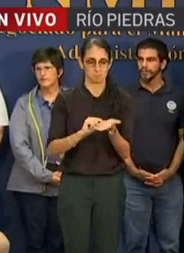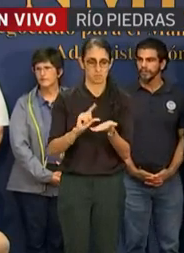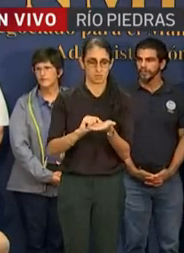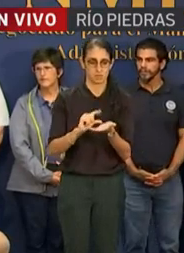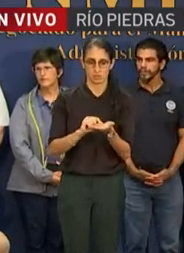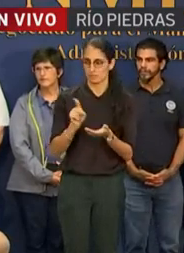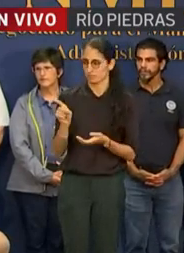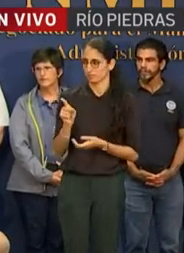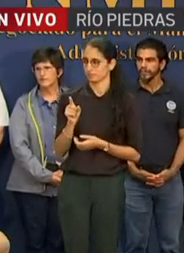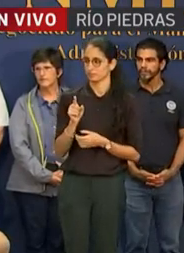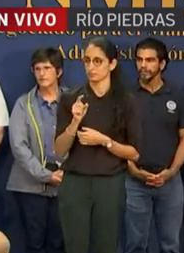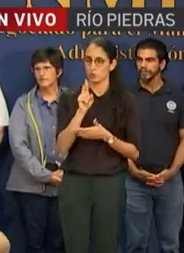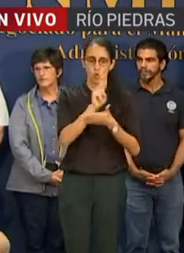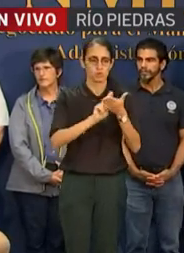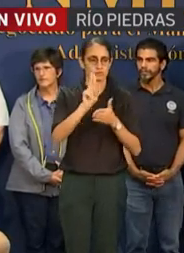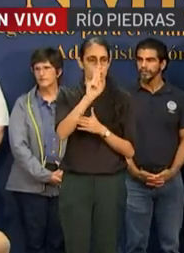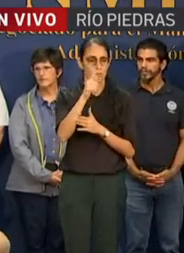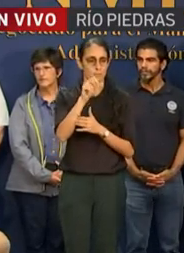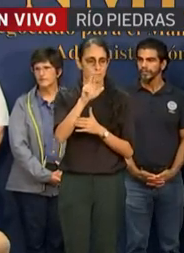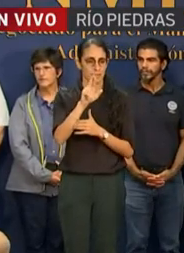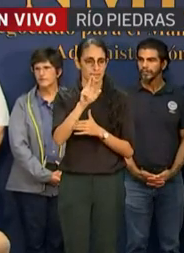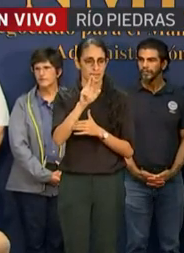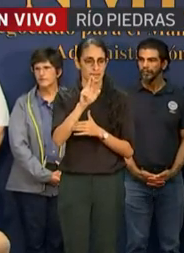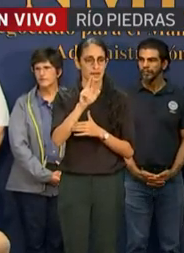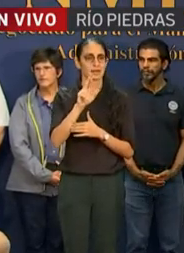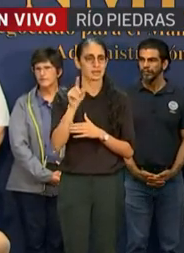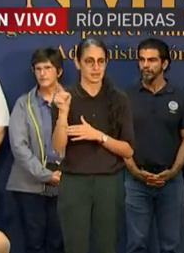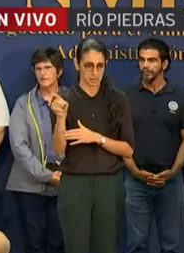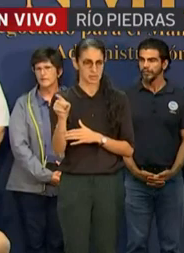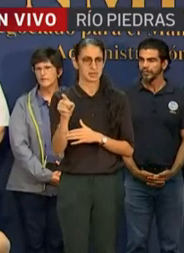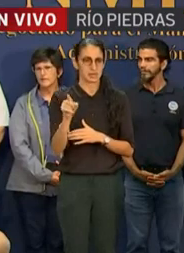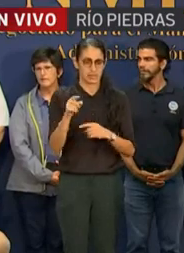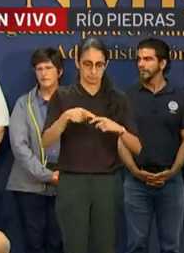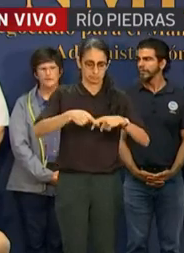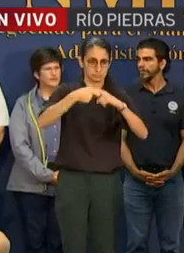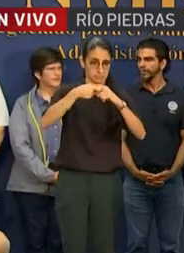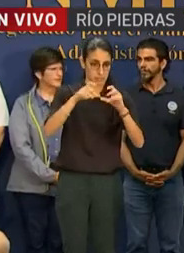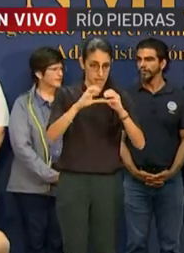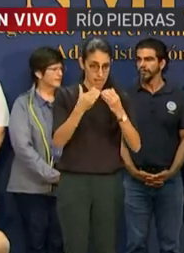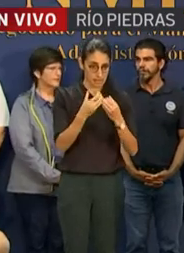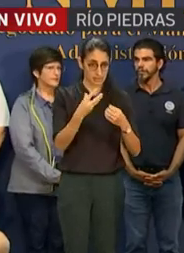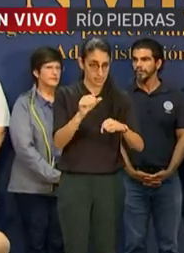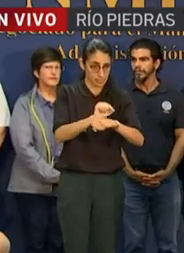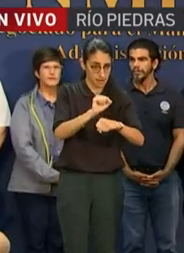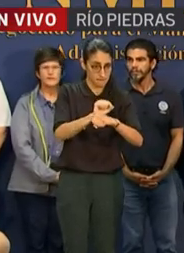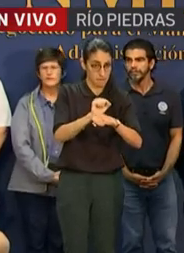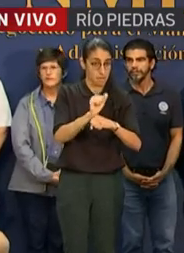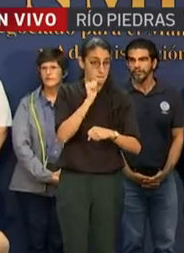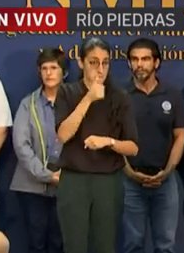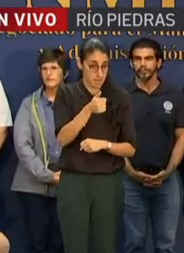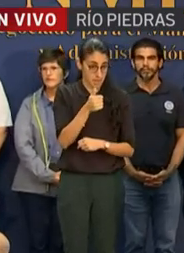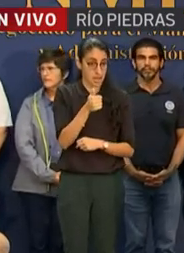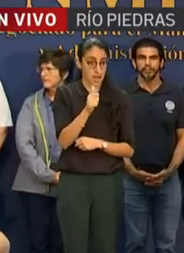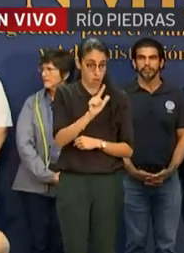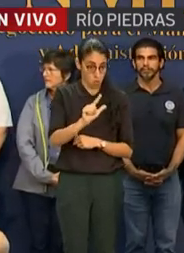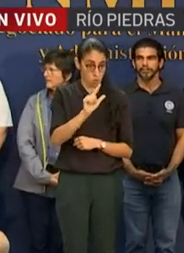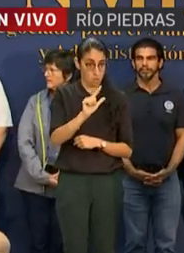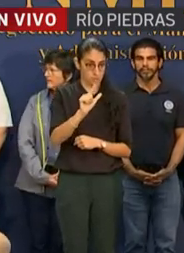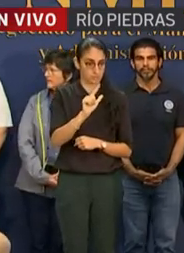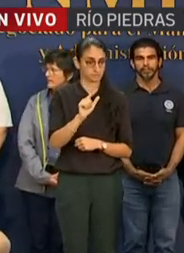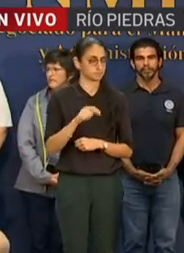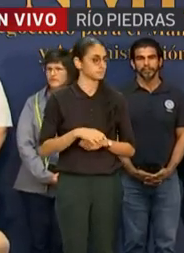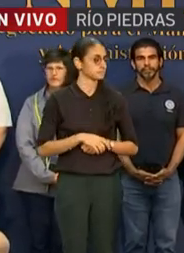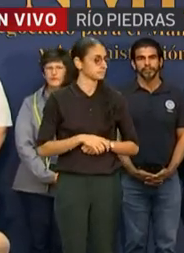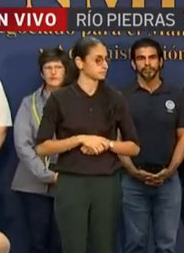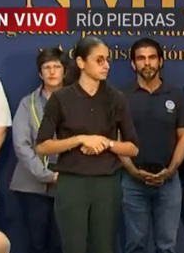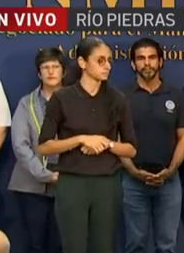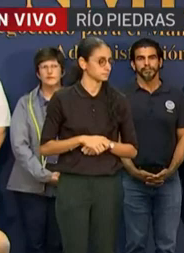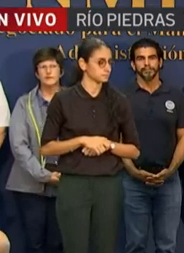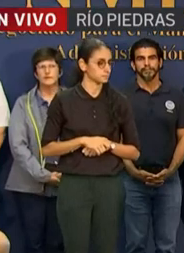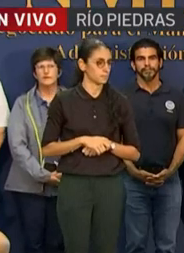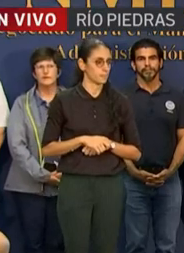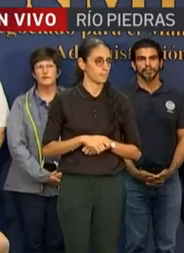LO QUE PUEDA HACER EN 1